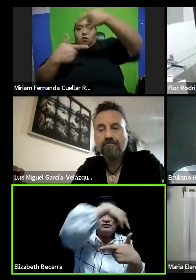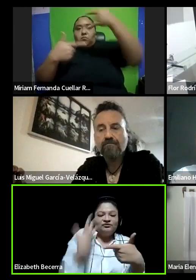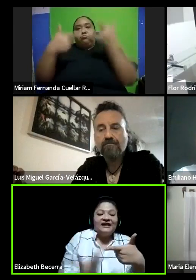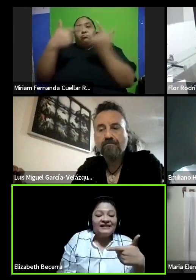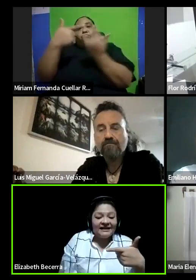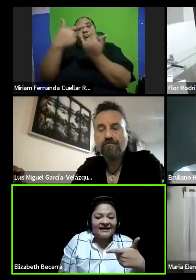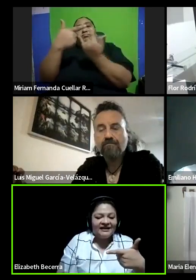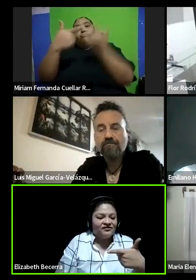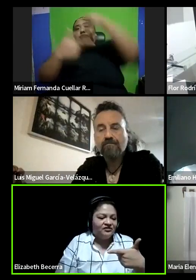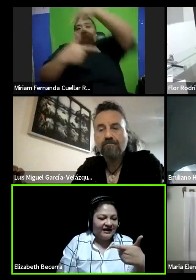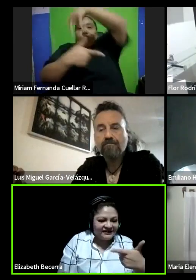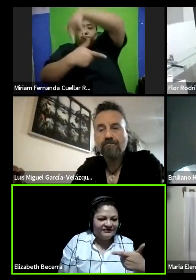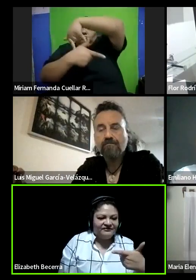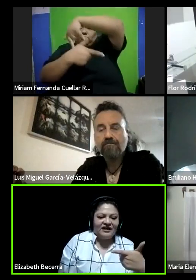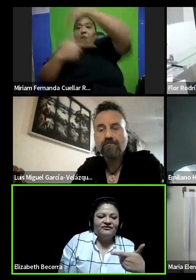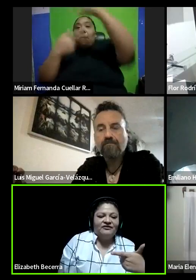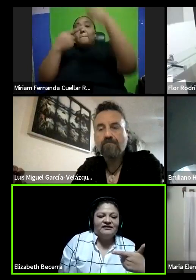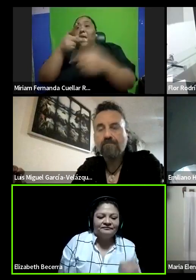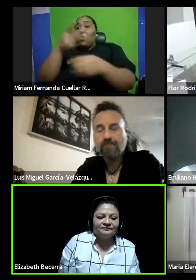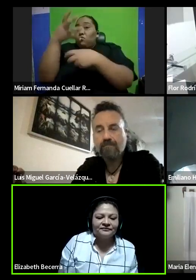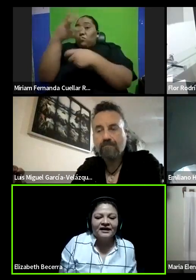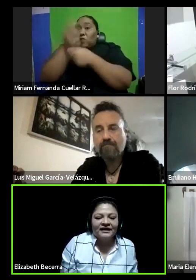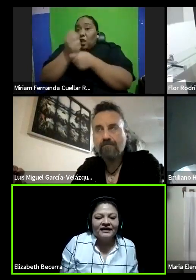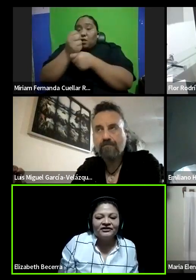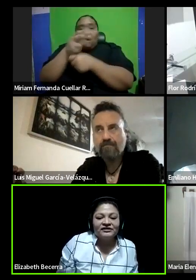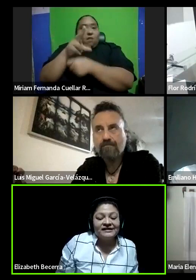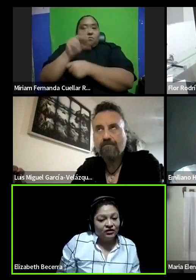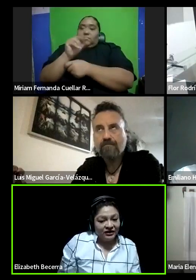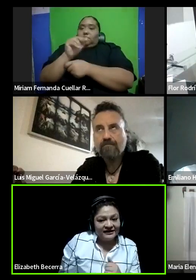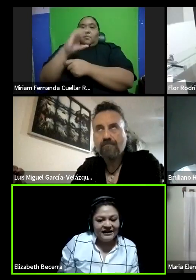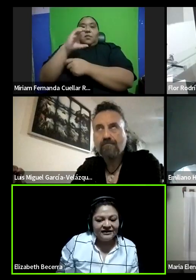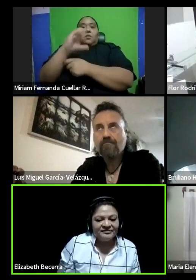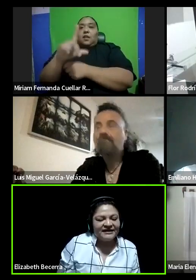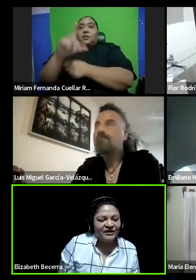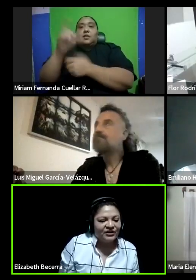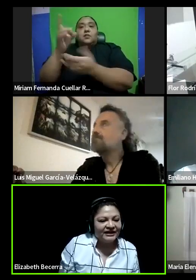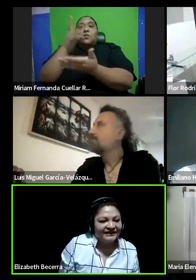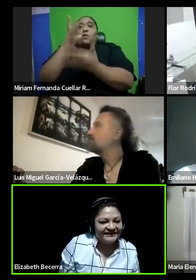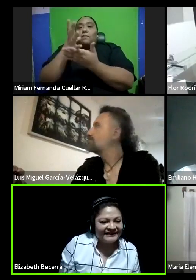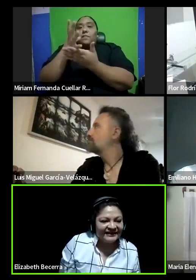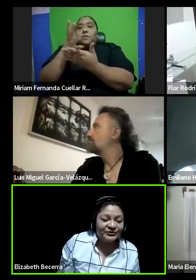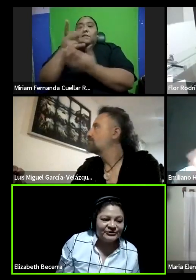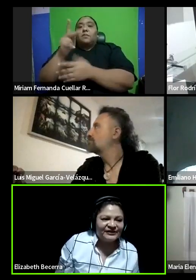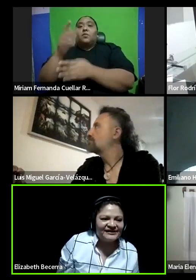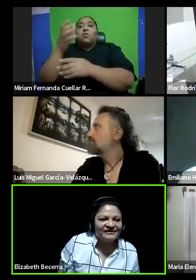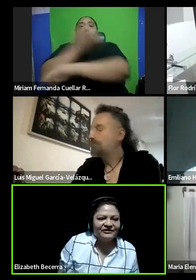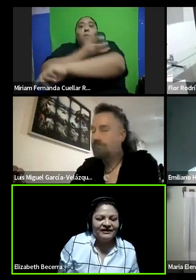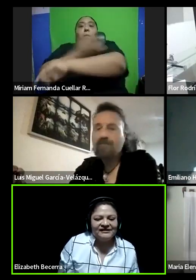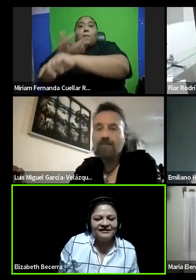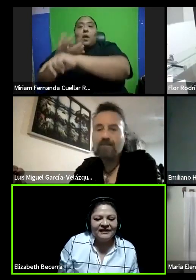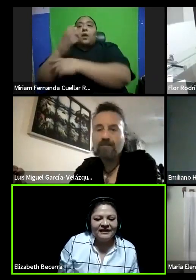un rectángulo y le dibujo un cuadrado dibuj dibujo un cuadrado, pero realidad no es naceña. Son clasificados, entonces lo clasificados, entonces lo que